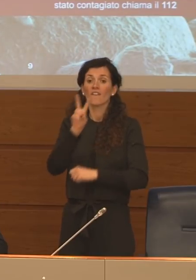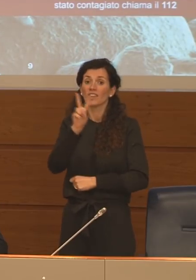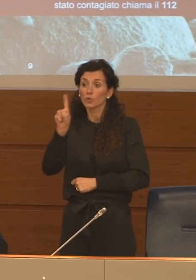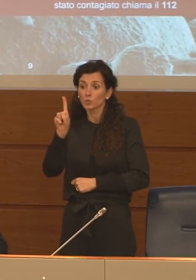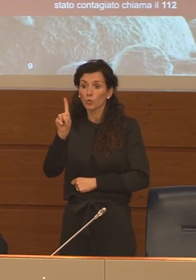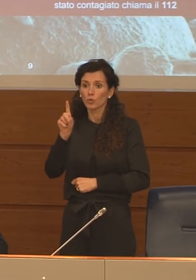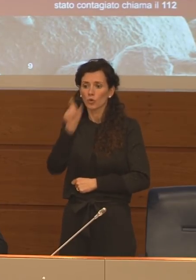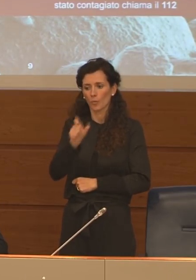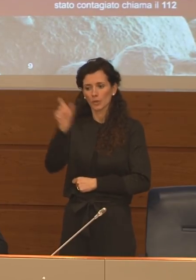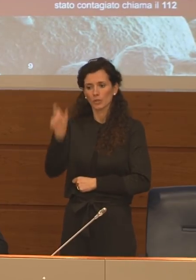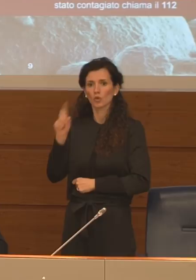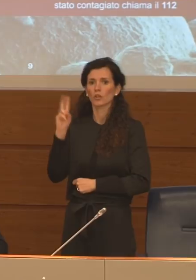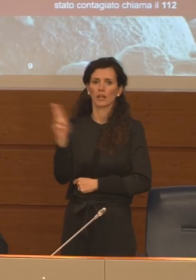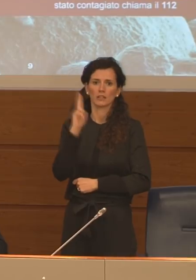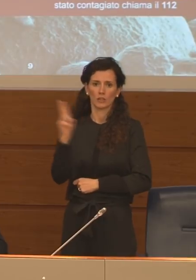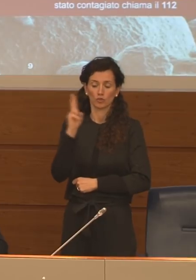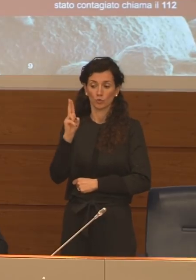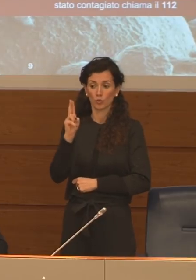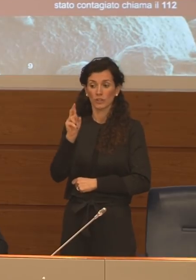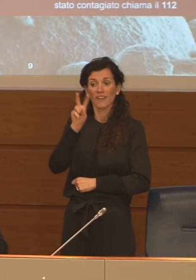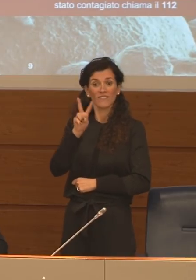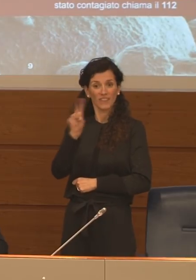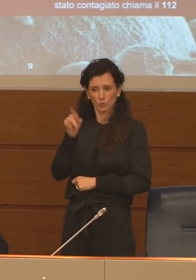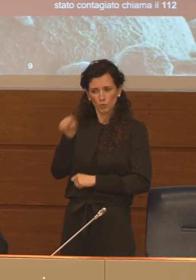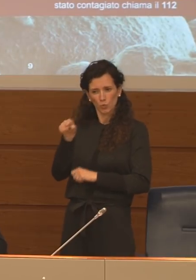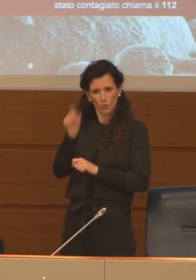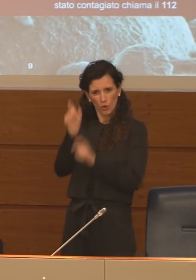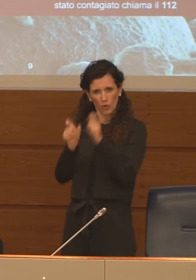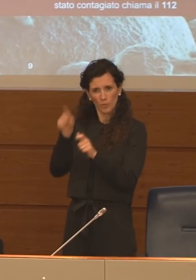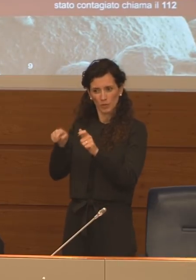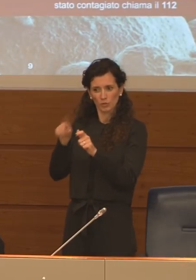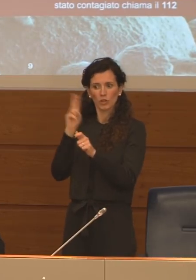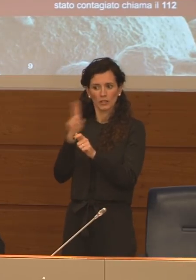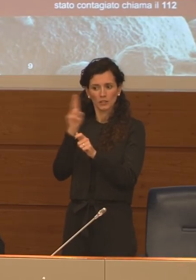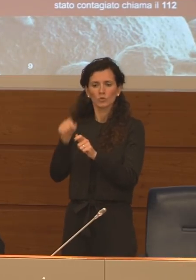Sui deceduti voglio precisare, come voi già sapete, che si